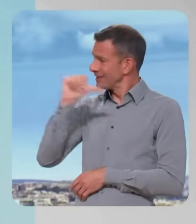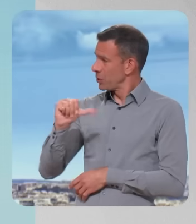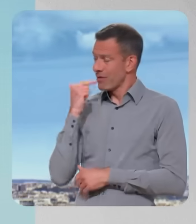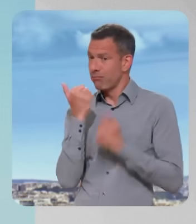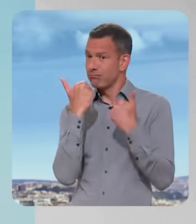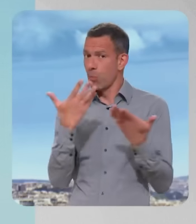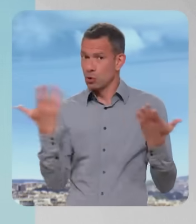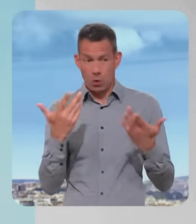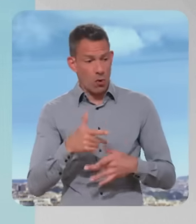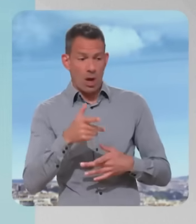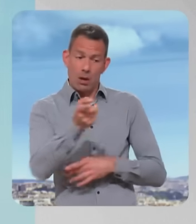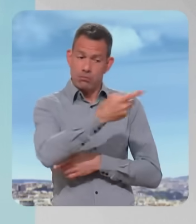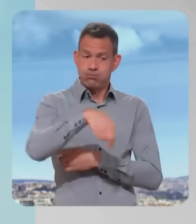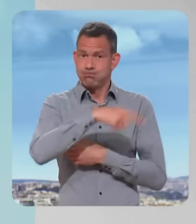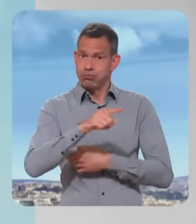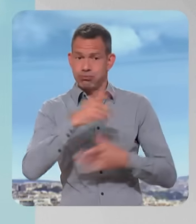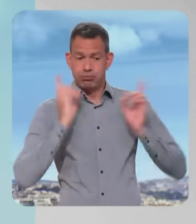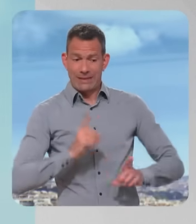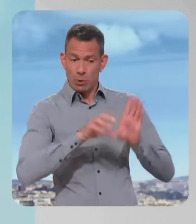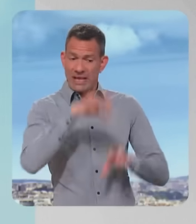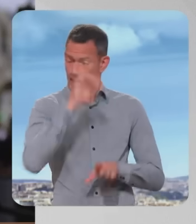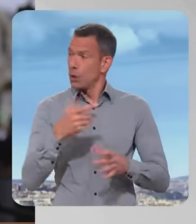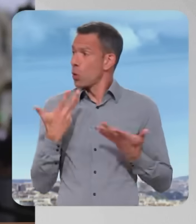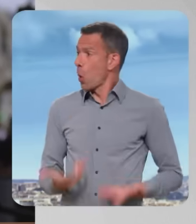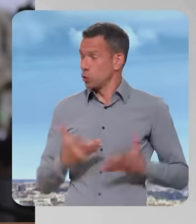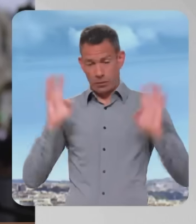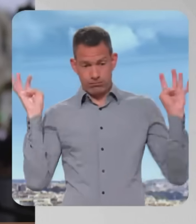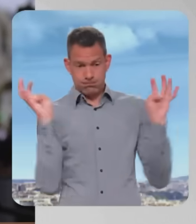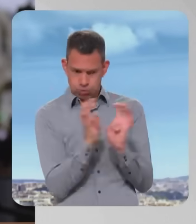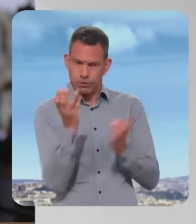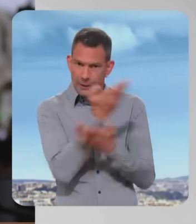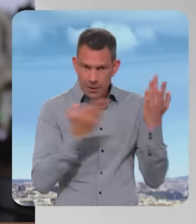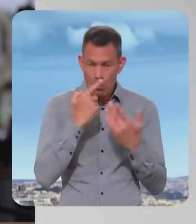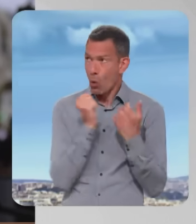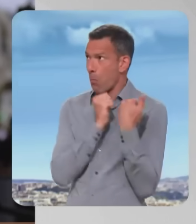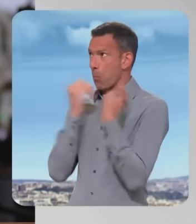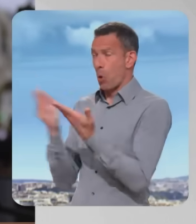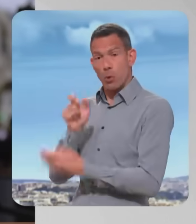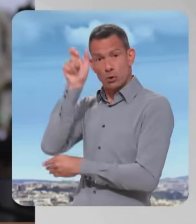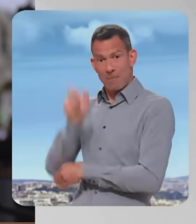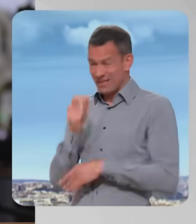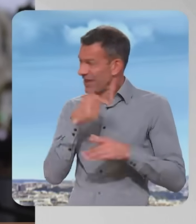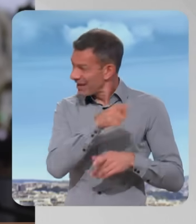T.Sotto: Vous allez tous siéger ensemble? M.Bompard: Ca fait partie des éléments dont on va discuter dans les prochains jours.